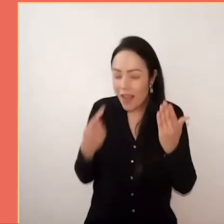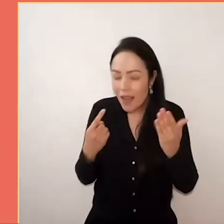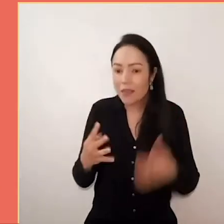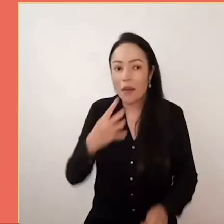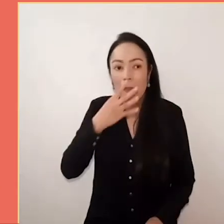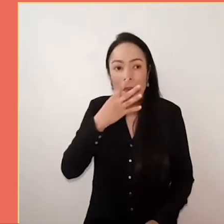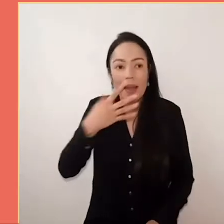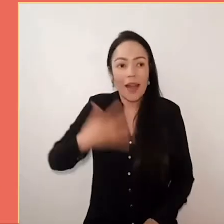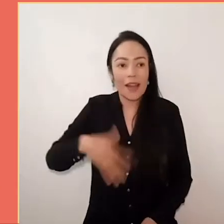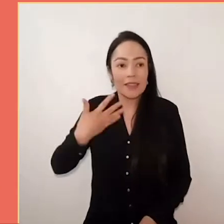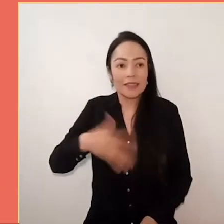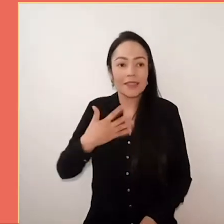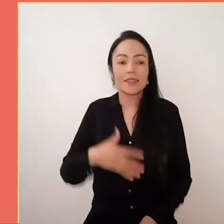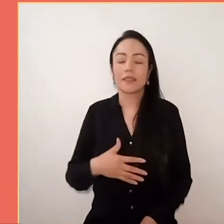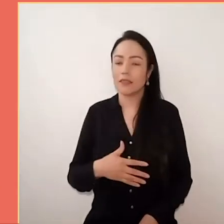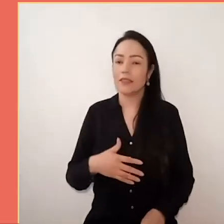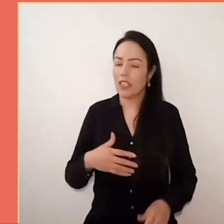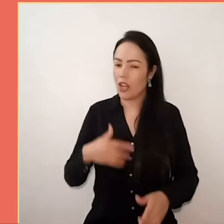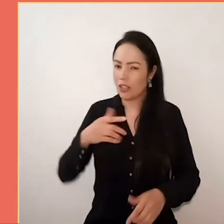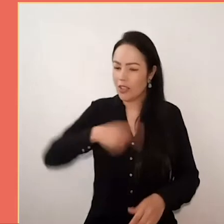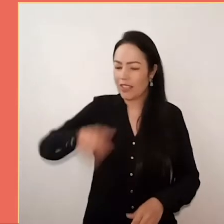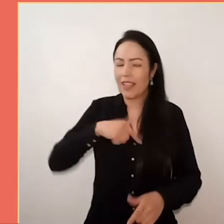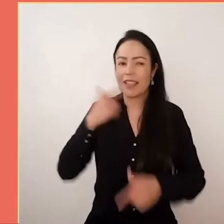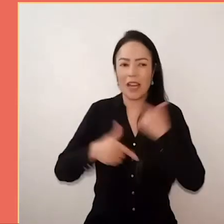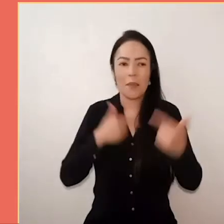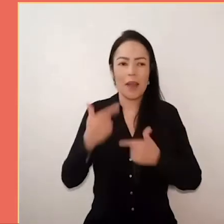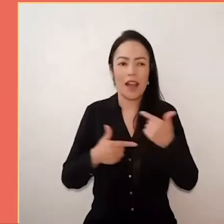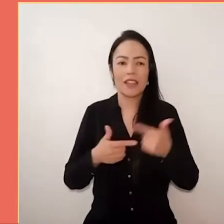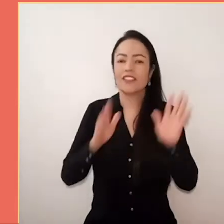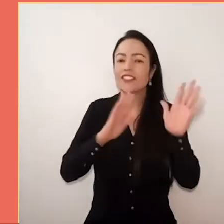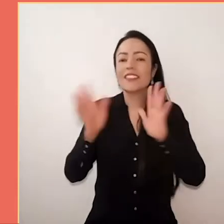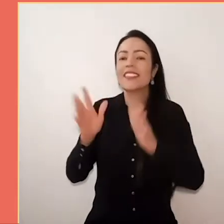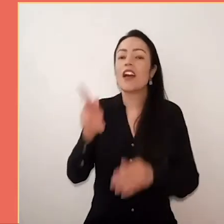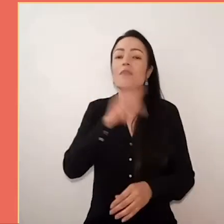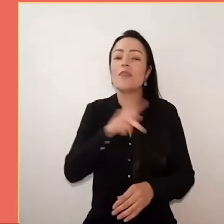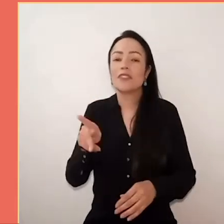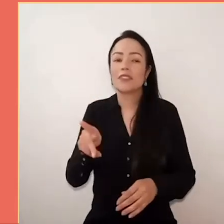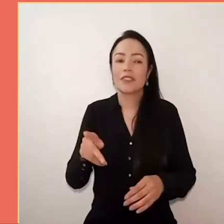porque por mais que a gente trabalhe com a infância e diga: As professores escutem, ouçam as crianças.